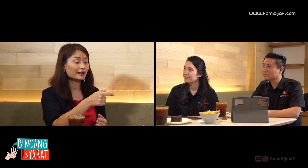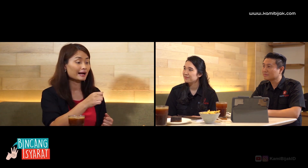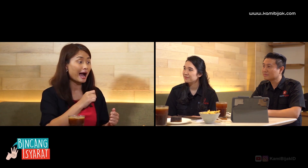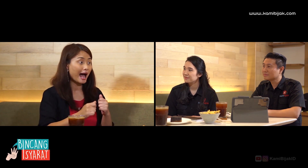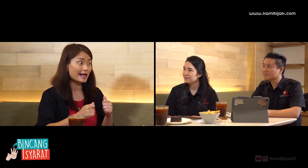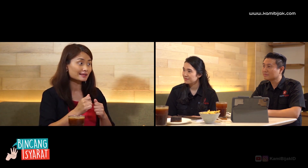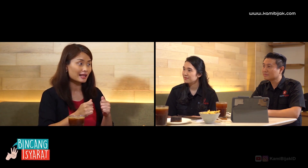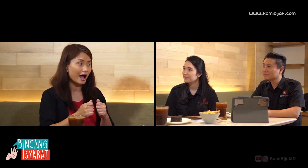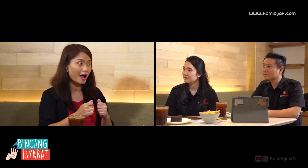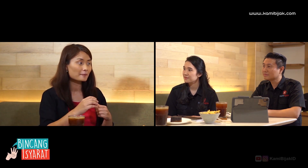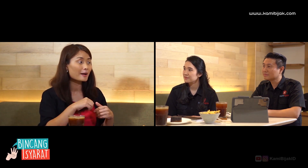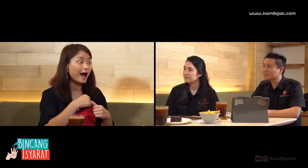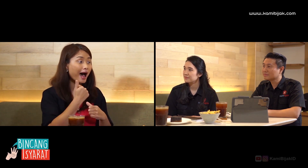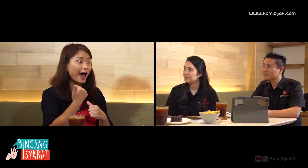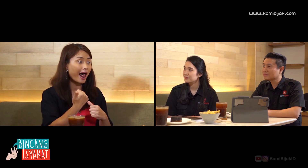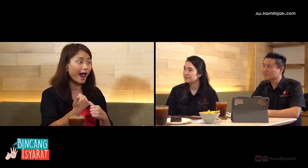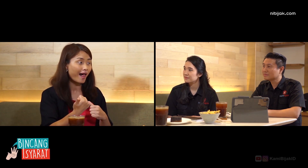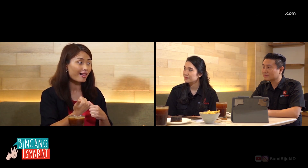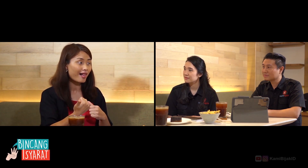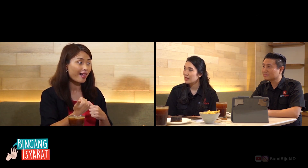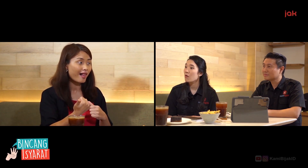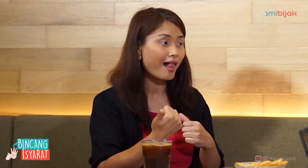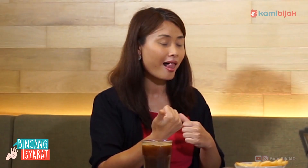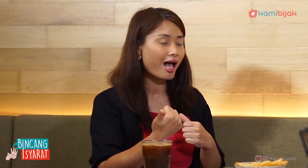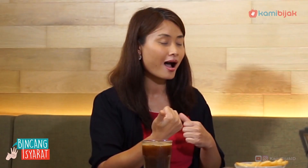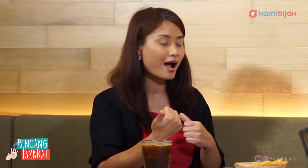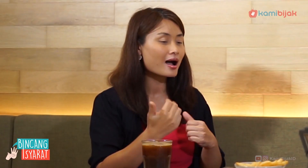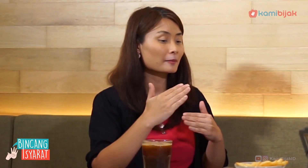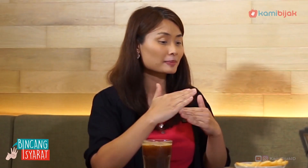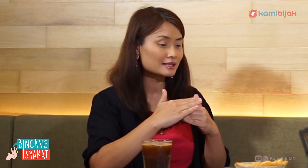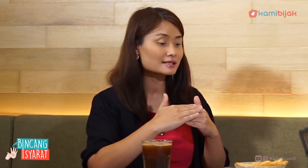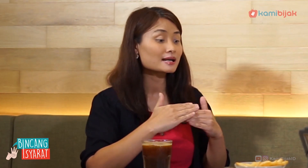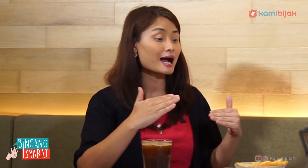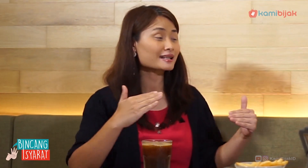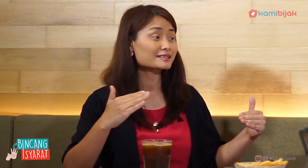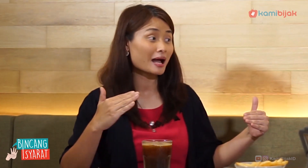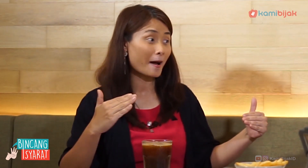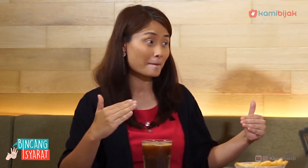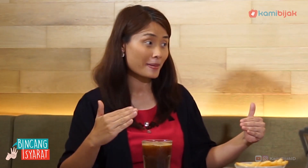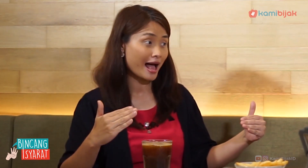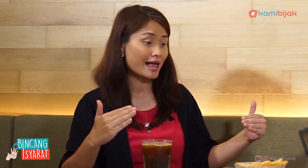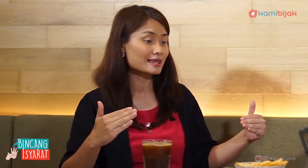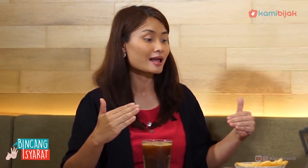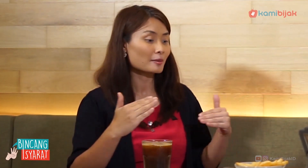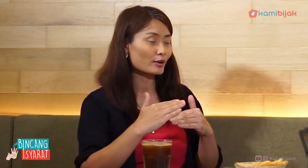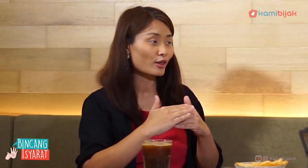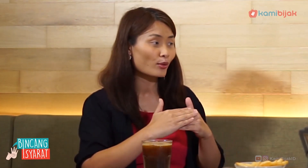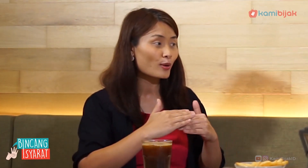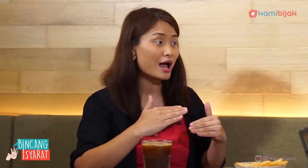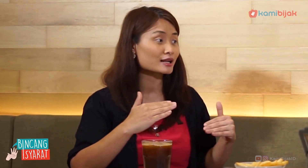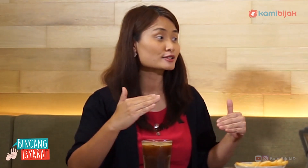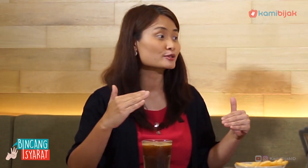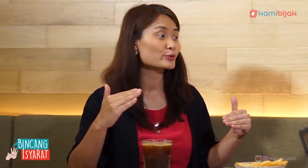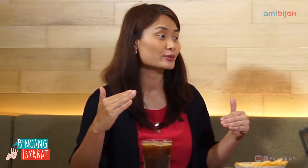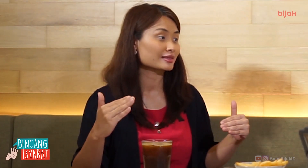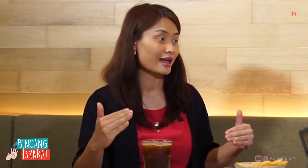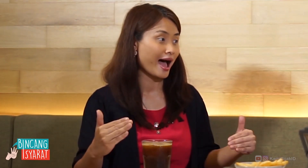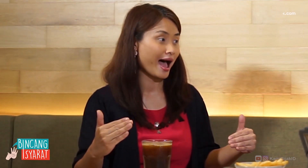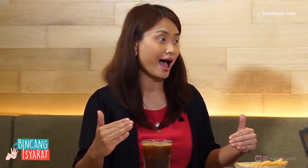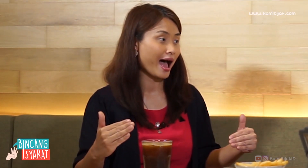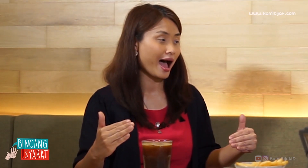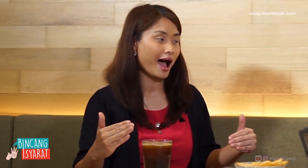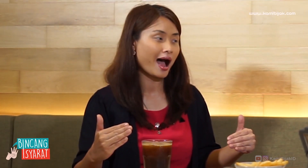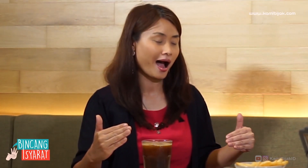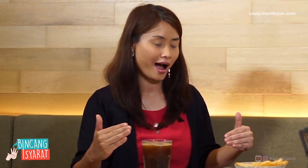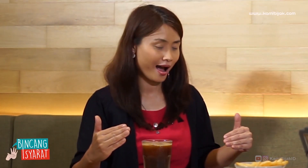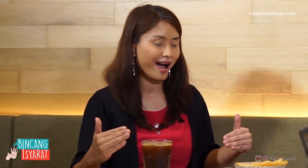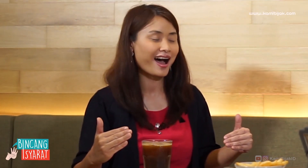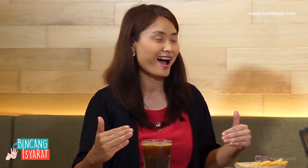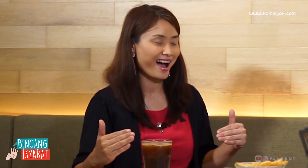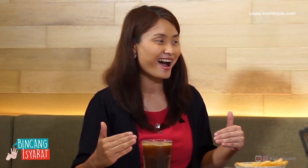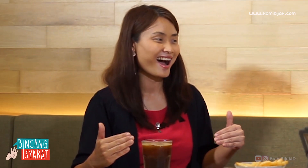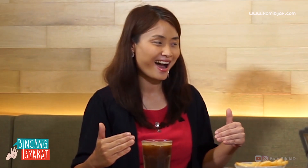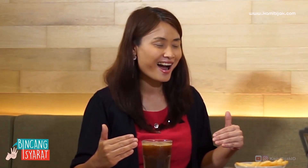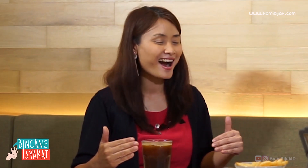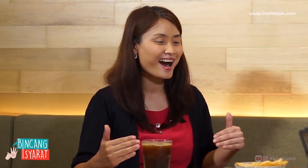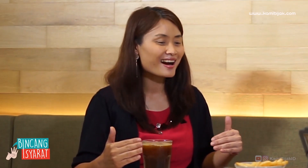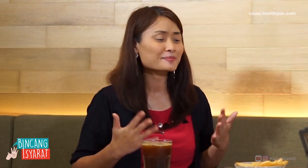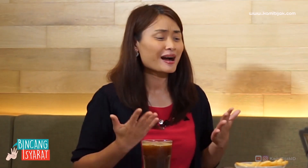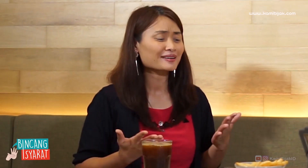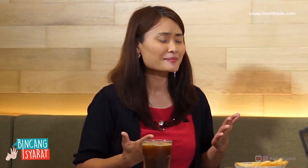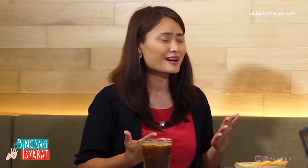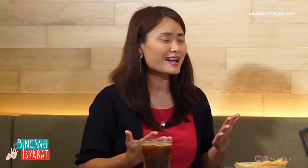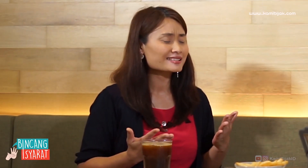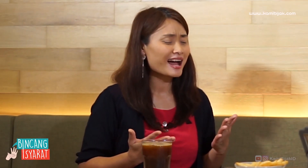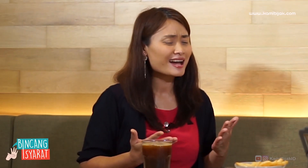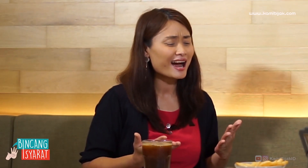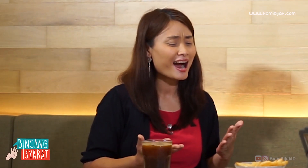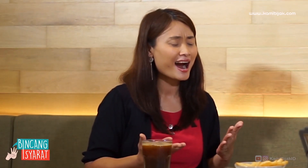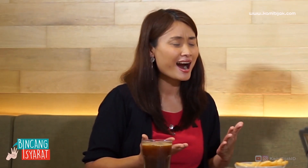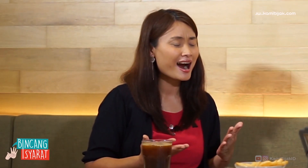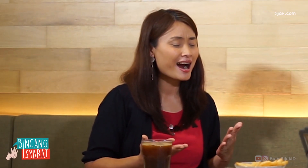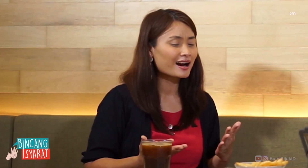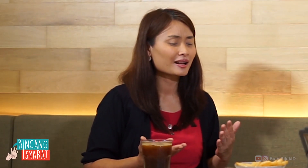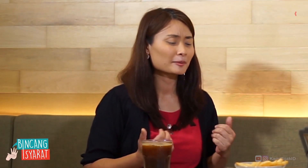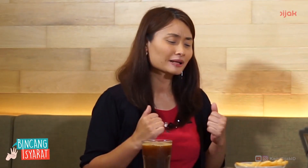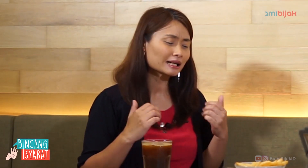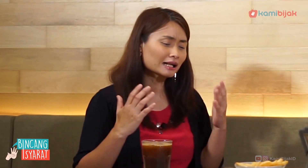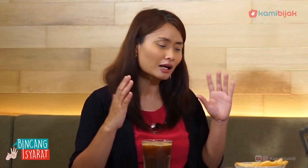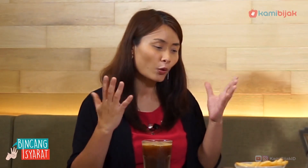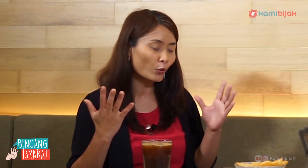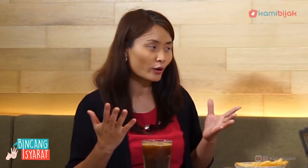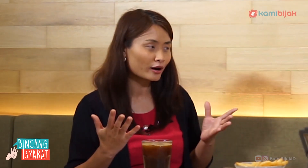biaya mahal bisa capai puluhan juta, bagaimana cara? “bingung”